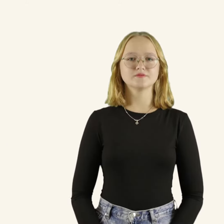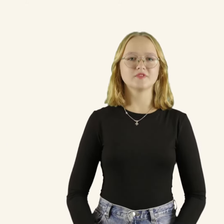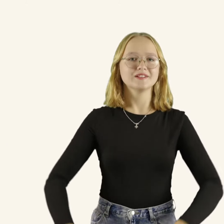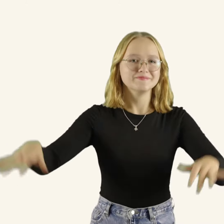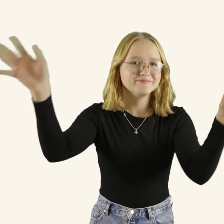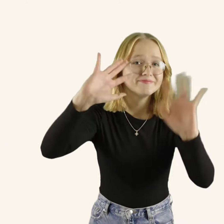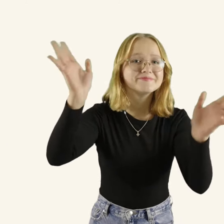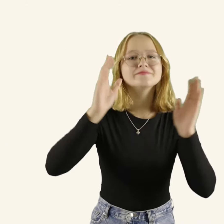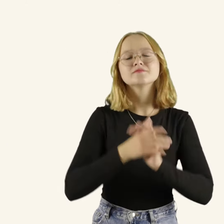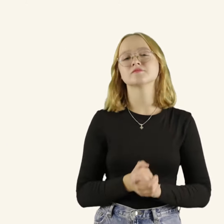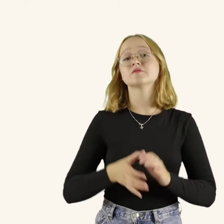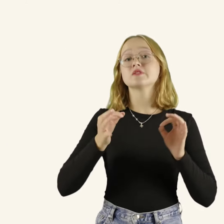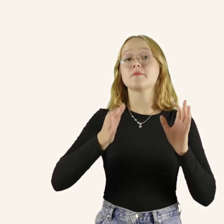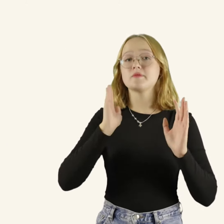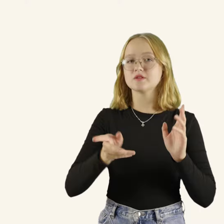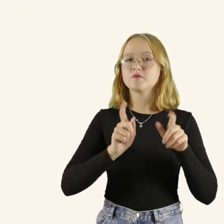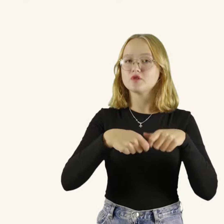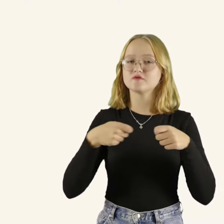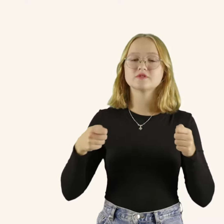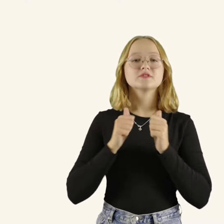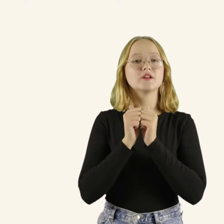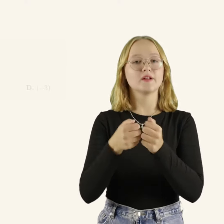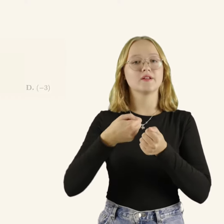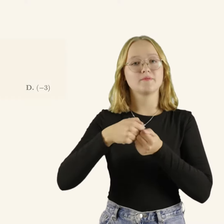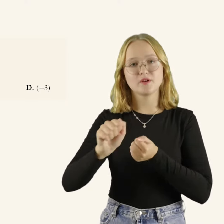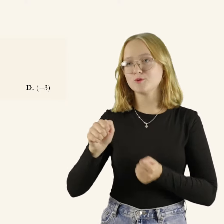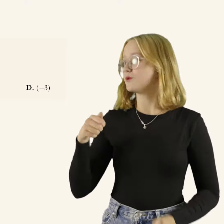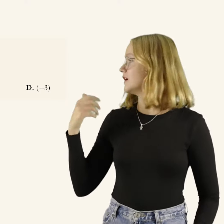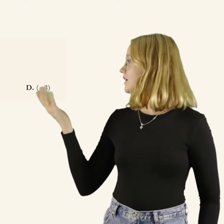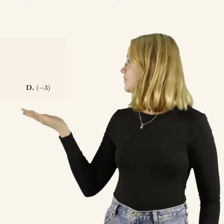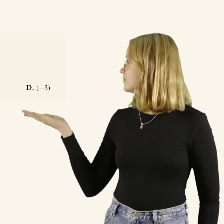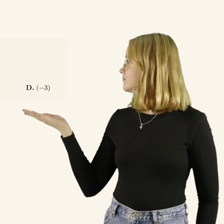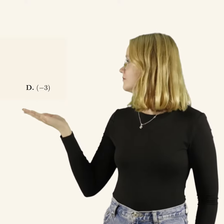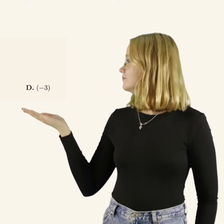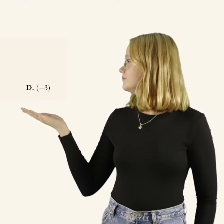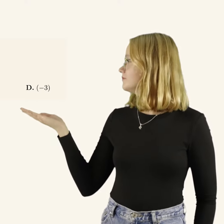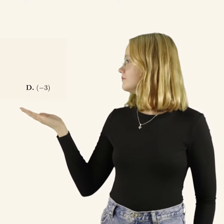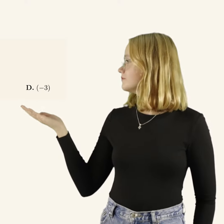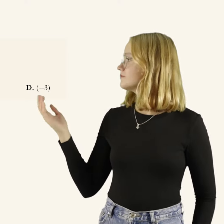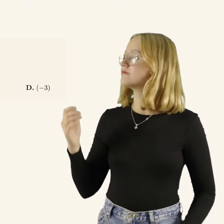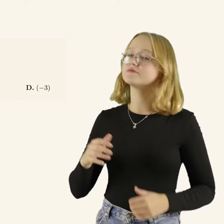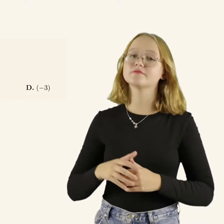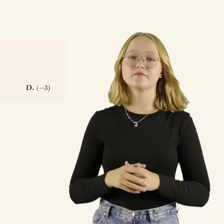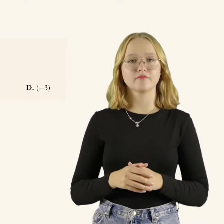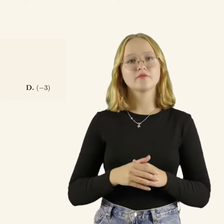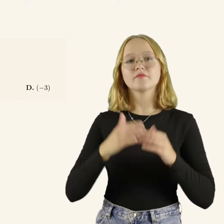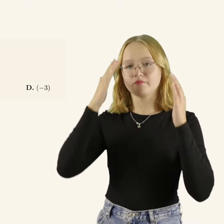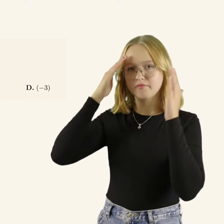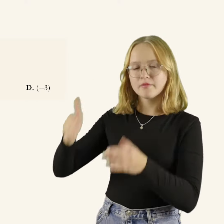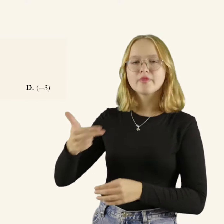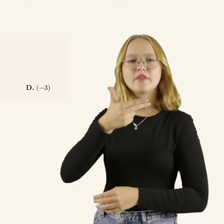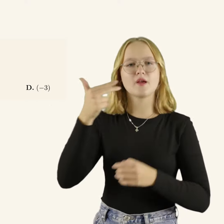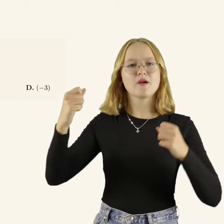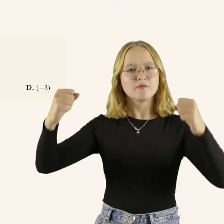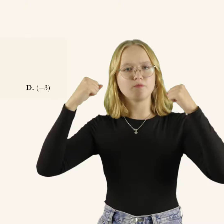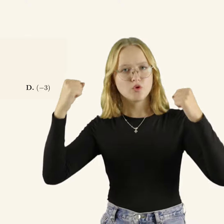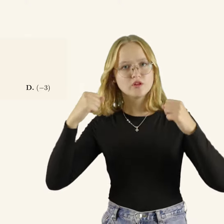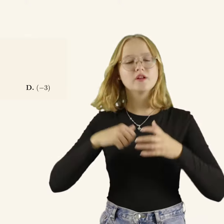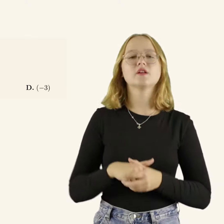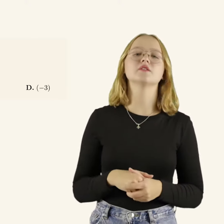Hej, będziemy rozwiązywać zadanie maturalne: Skupimy się na potęgach.